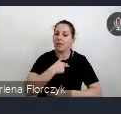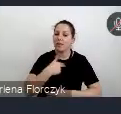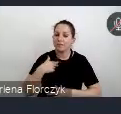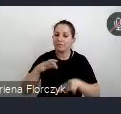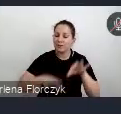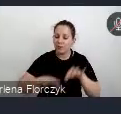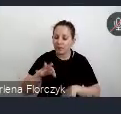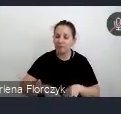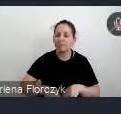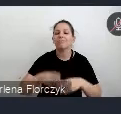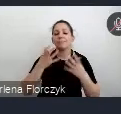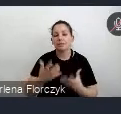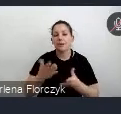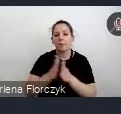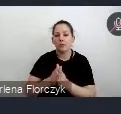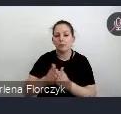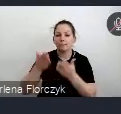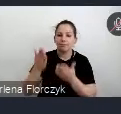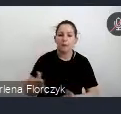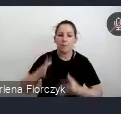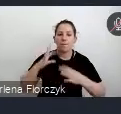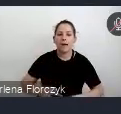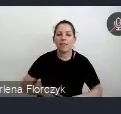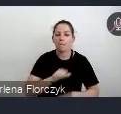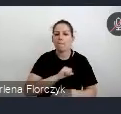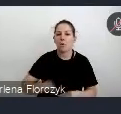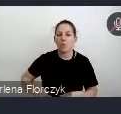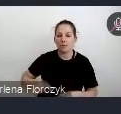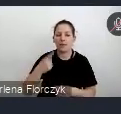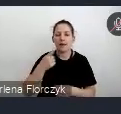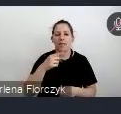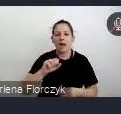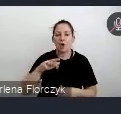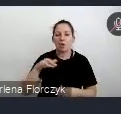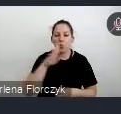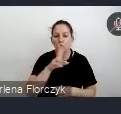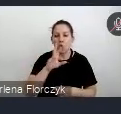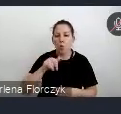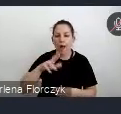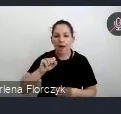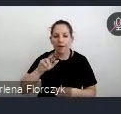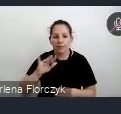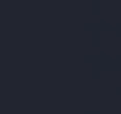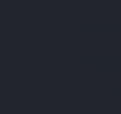chciałem prosić pana burmistrza Dariusza Kucharskiego oraz dyrektora biura, pana Andrzeja Porawskiego.